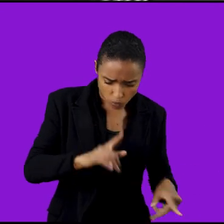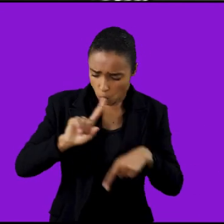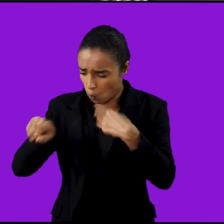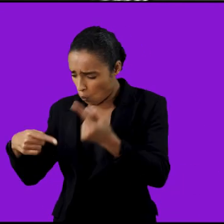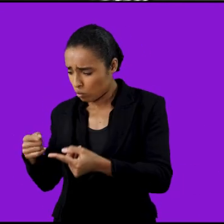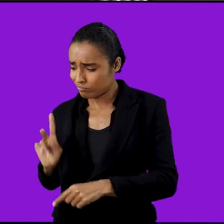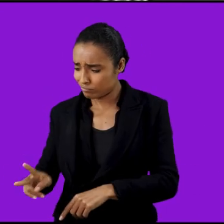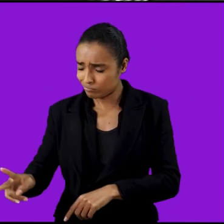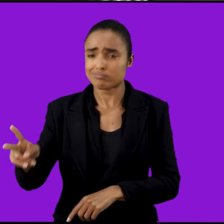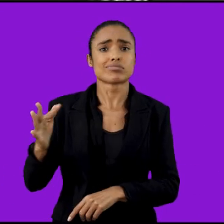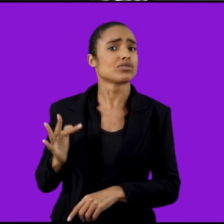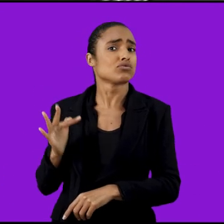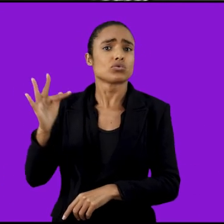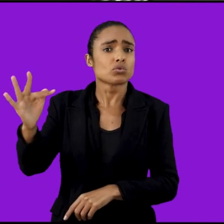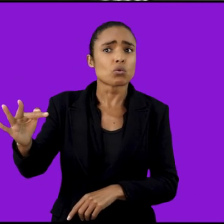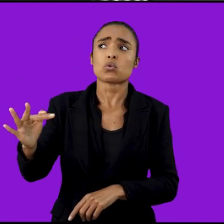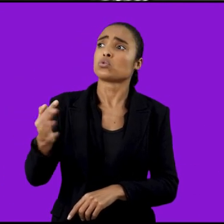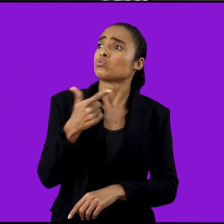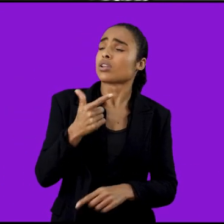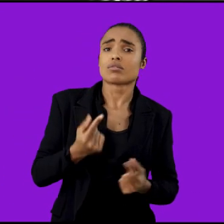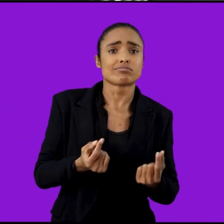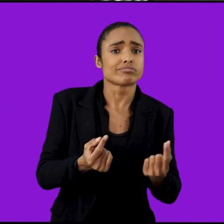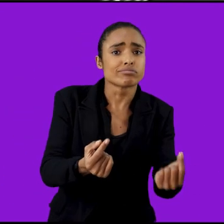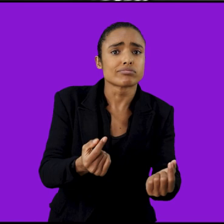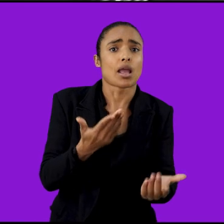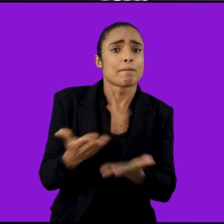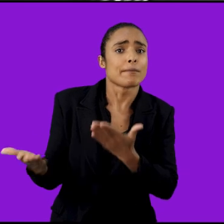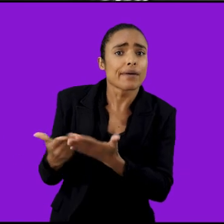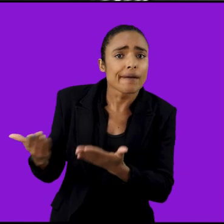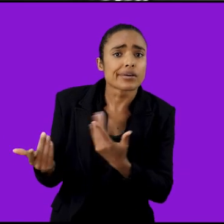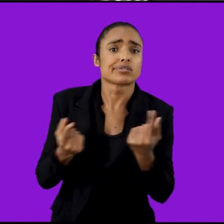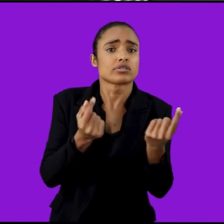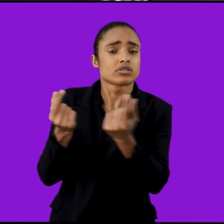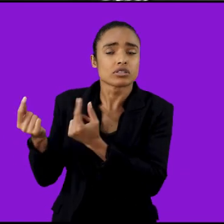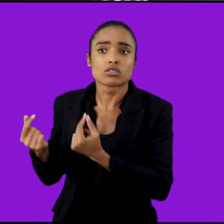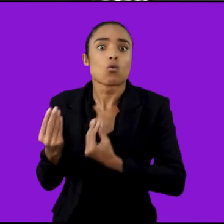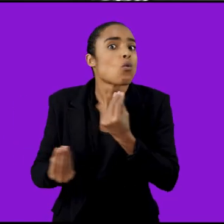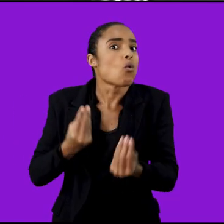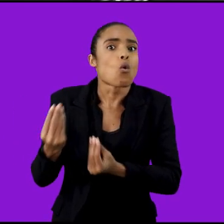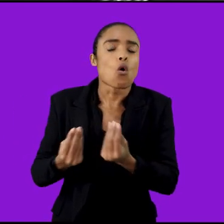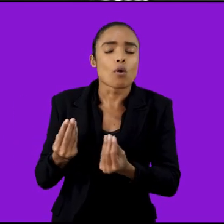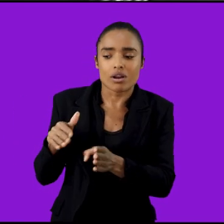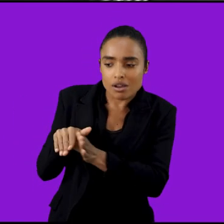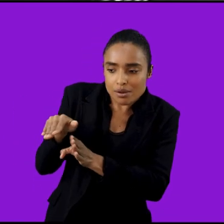Como que você nesse processo de mentoria, também coloca essa dimensão pra essa molecada…